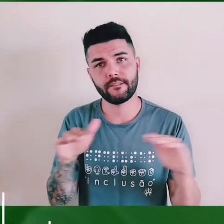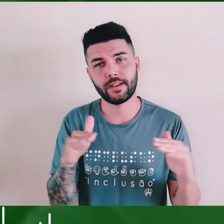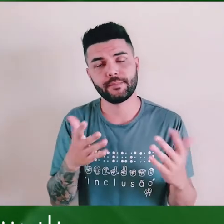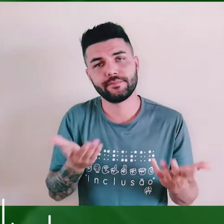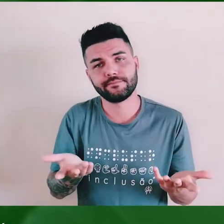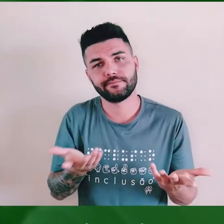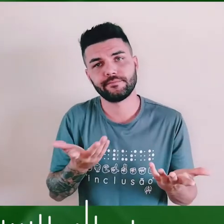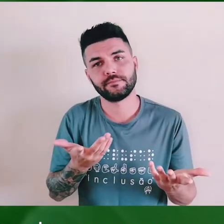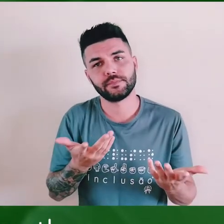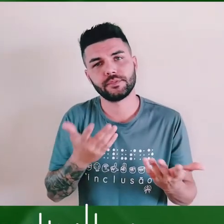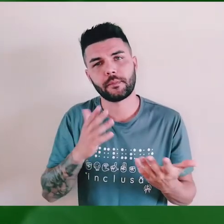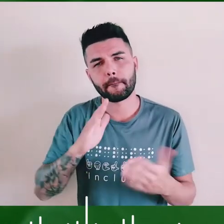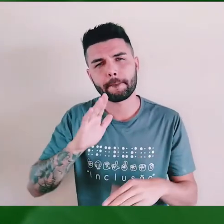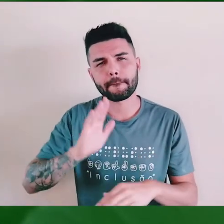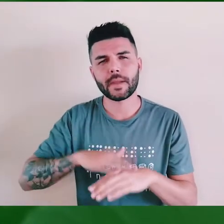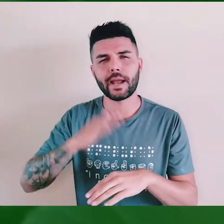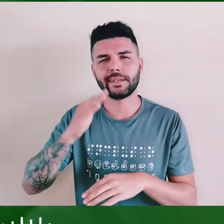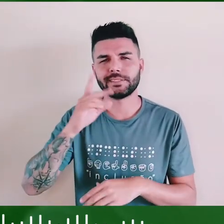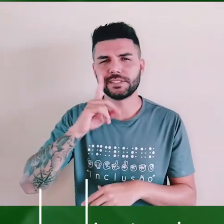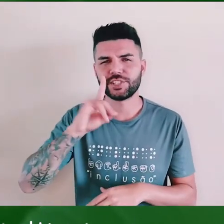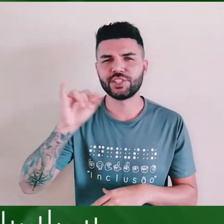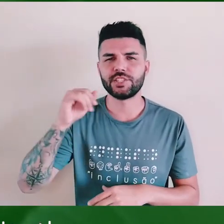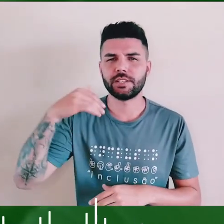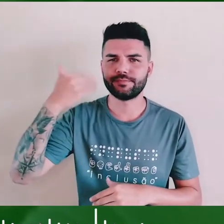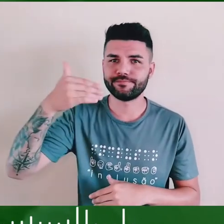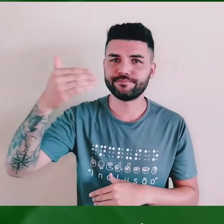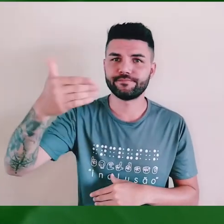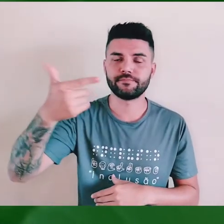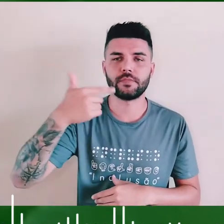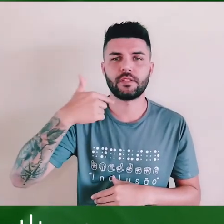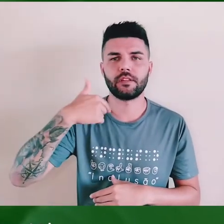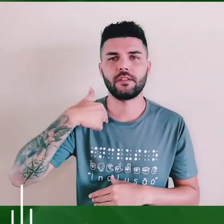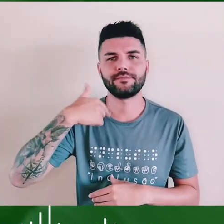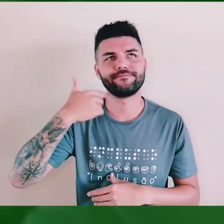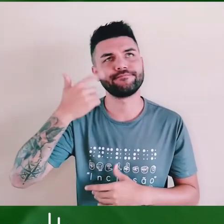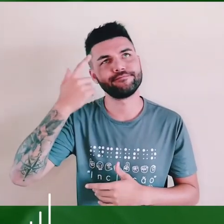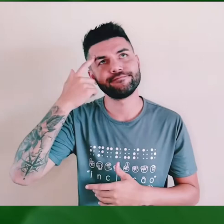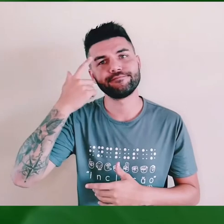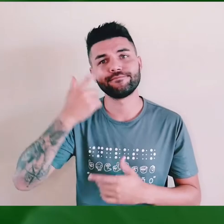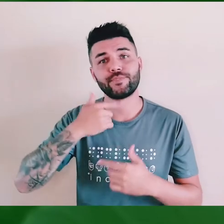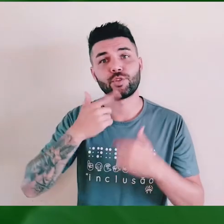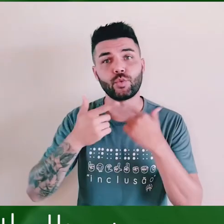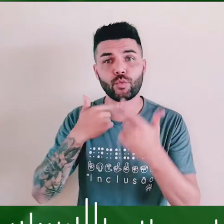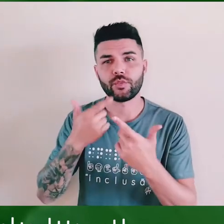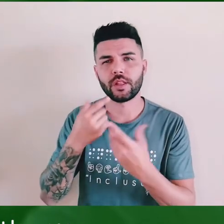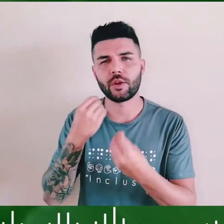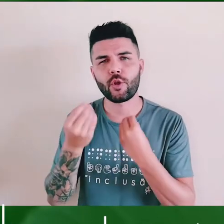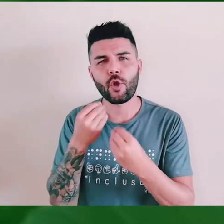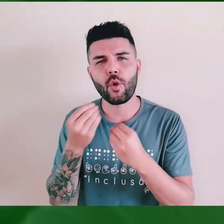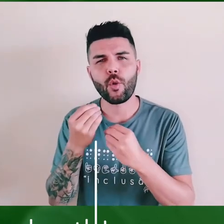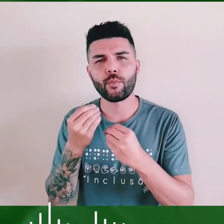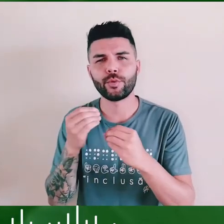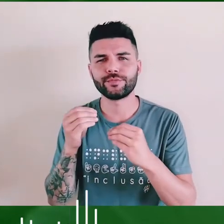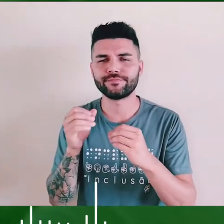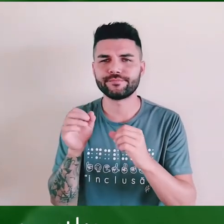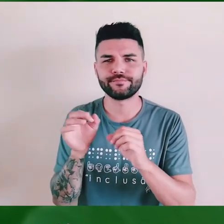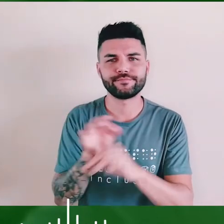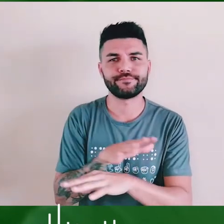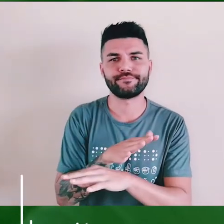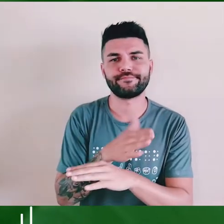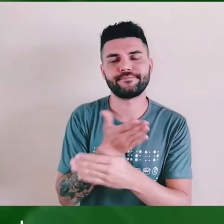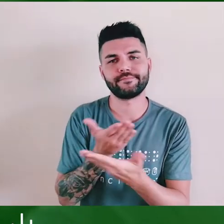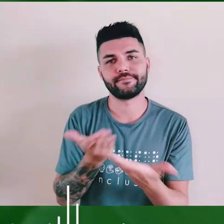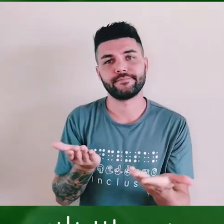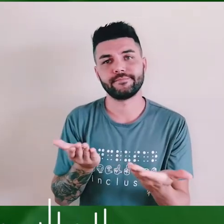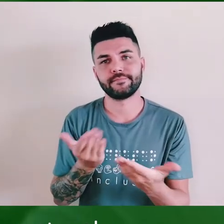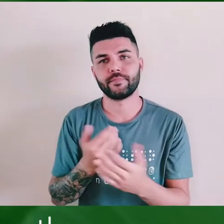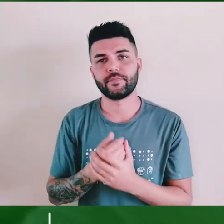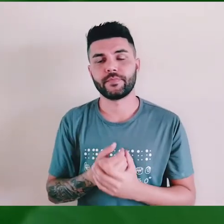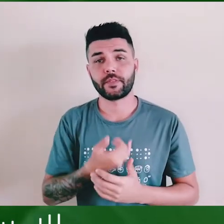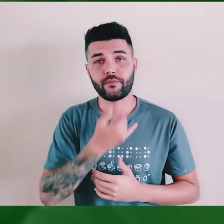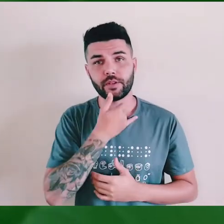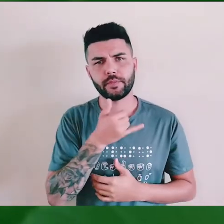dias que a gente acorda pensando quando vai acabar. Pedro: Aquele filme da marmota, você